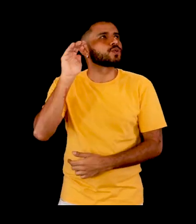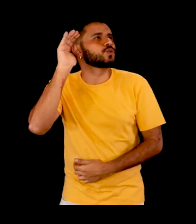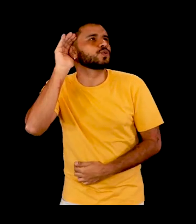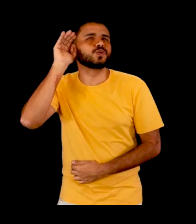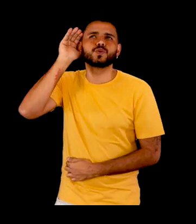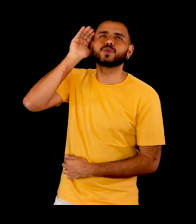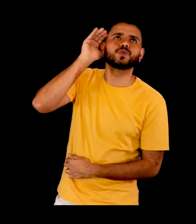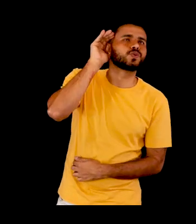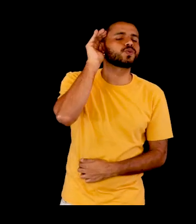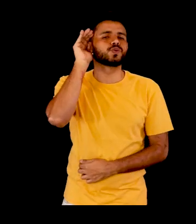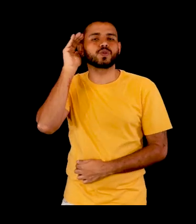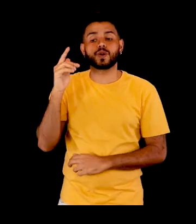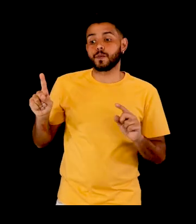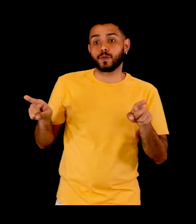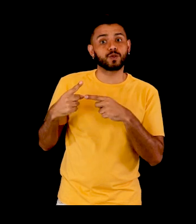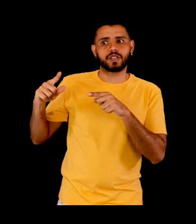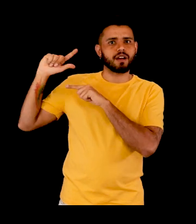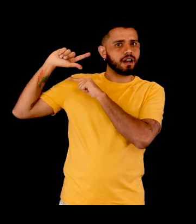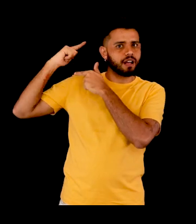Era música clássica.